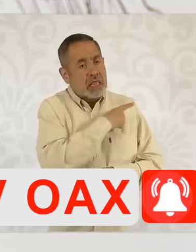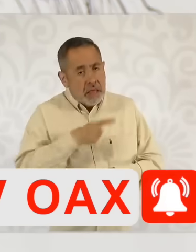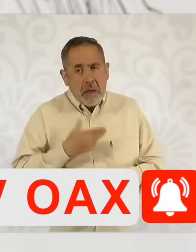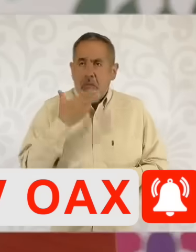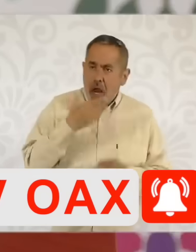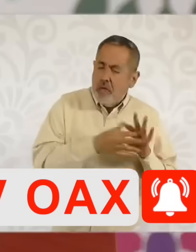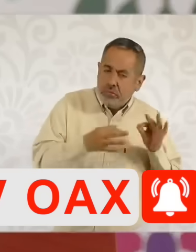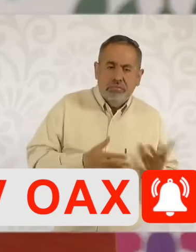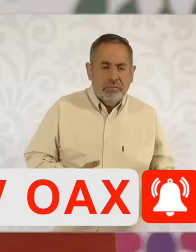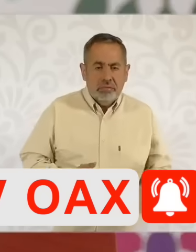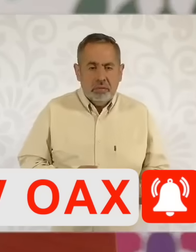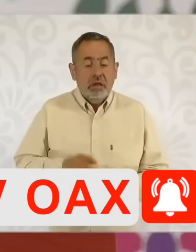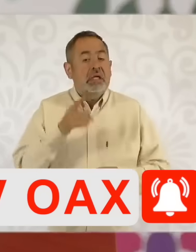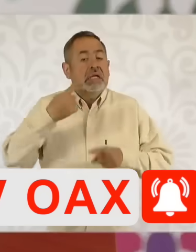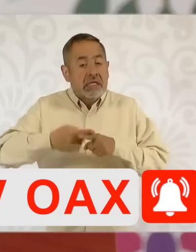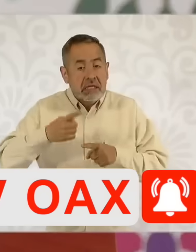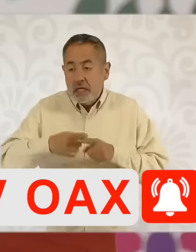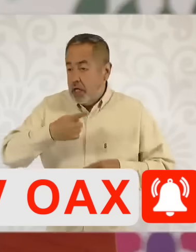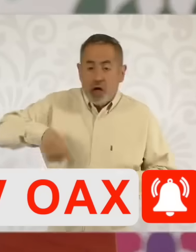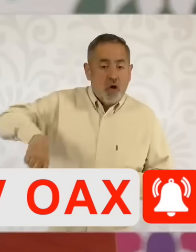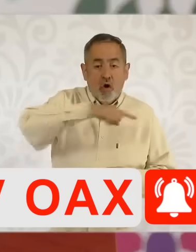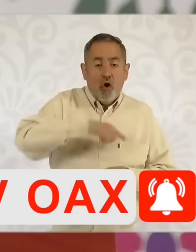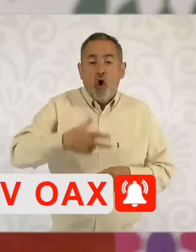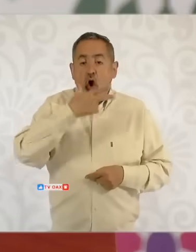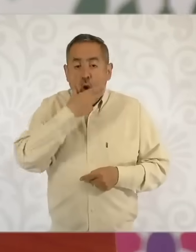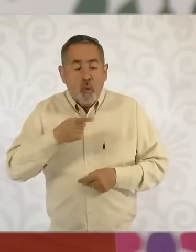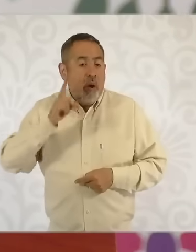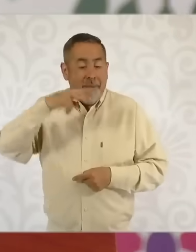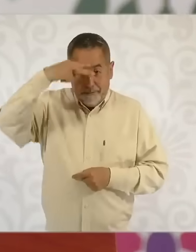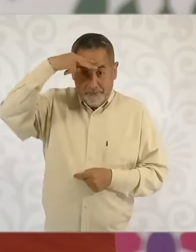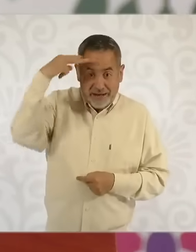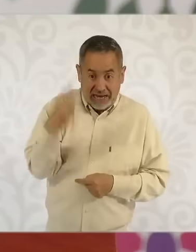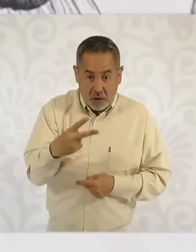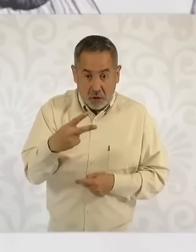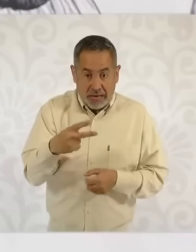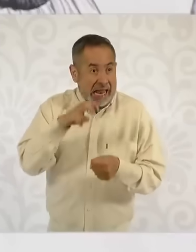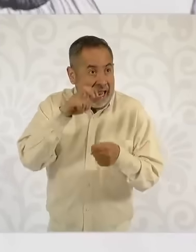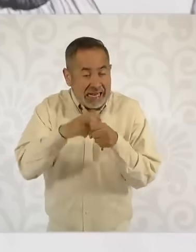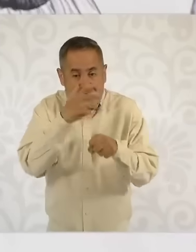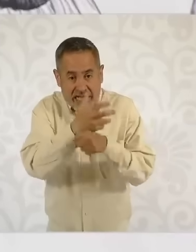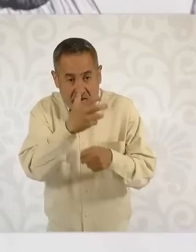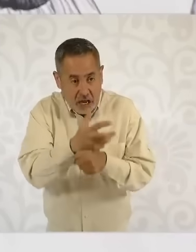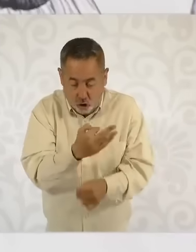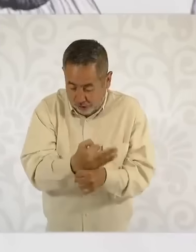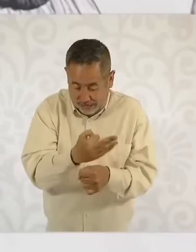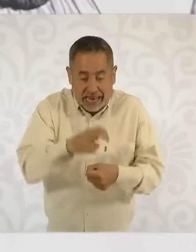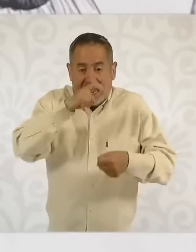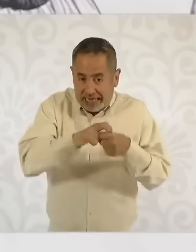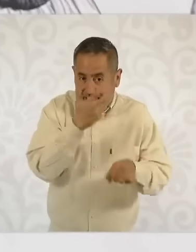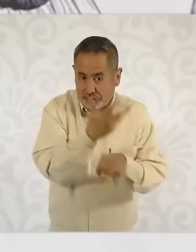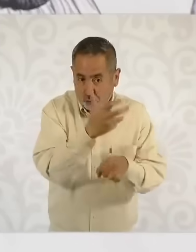repito el papel de las y los mexicanos hoy siempre pero en particular ahora